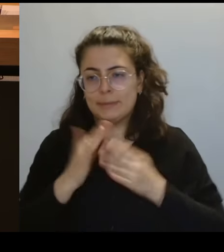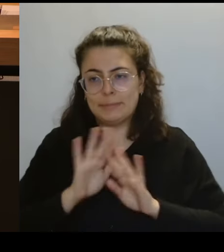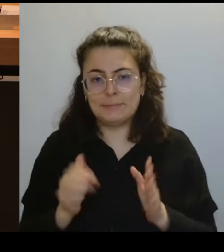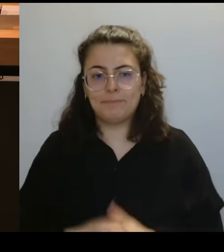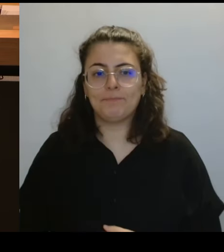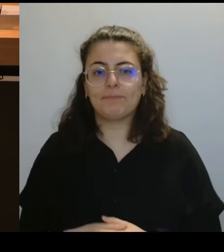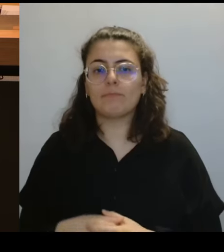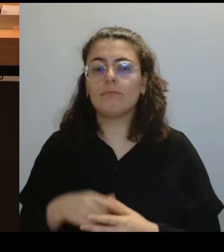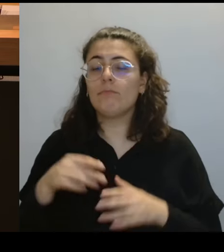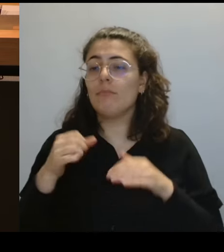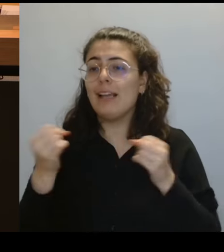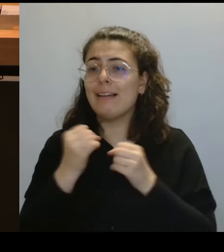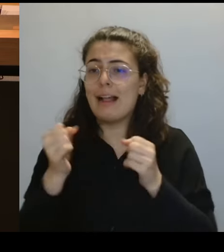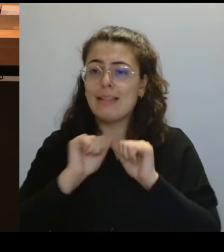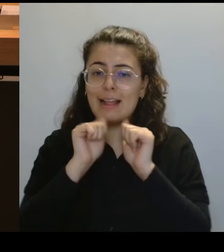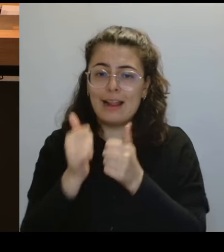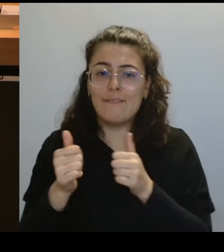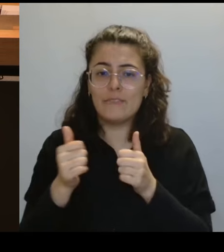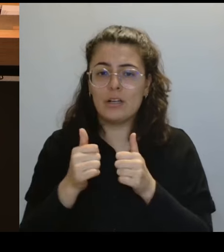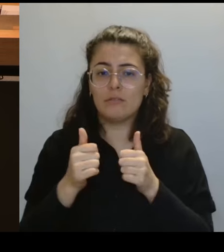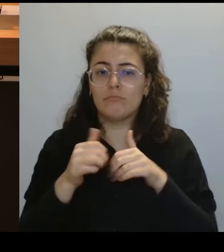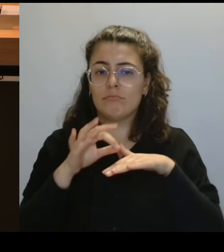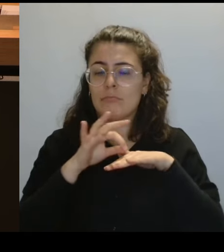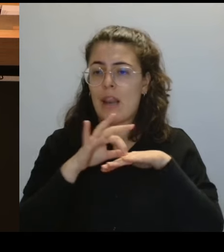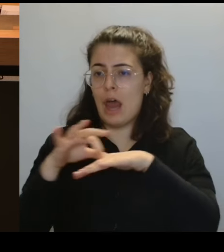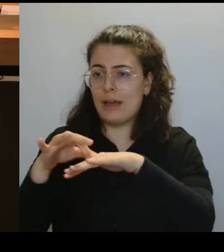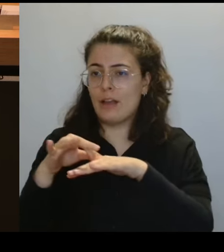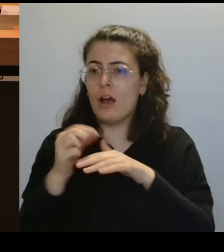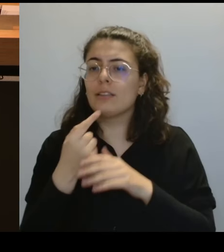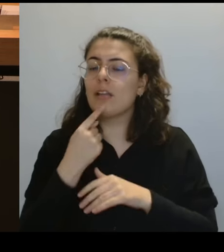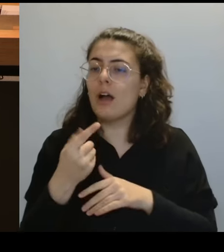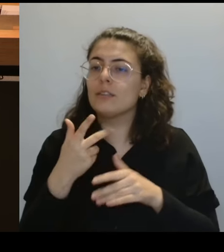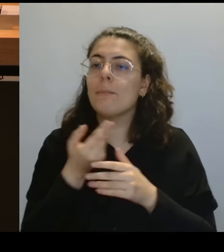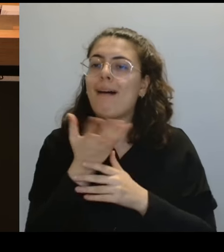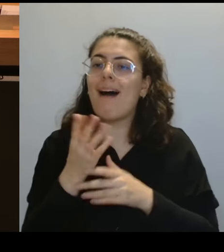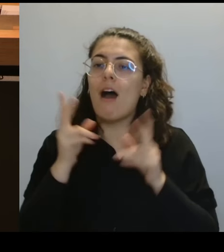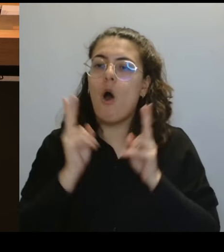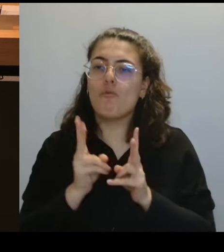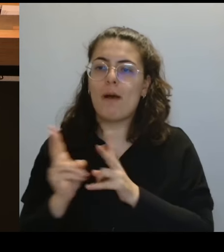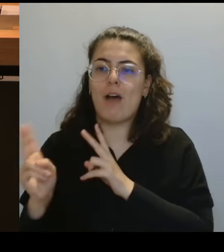Aufbewahrungsmöglichkeiten, um Rollstuhlfahrer vor dem Erfrieren zu bewahren.